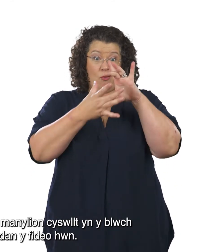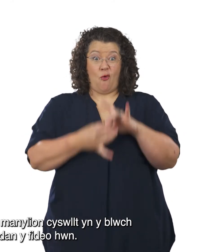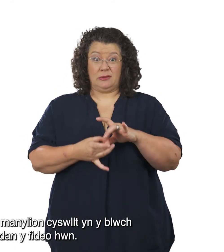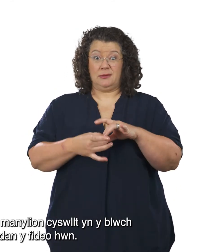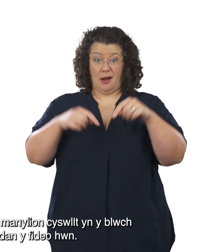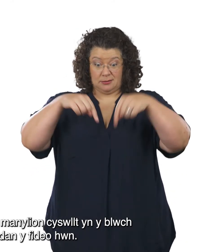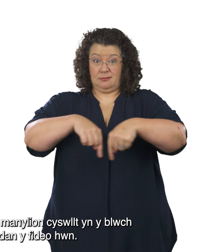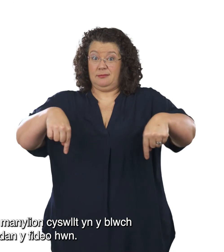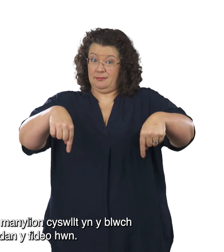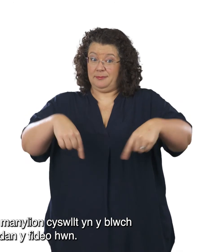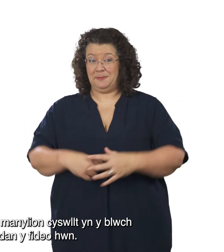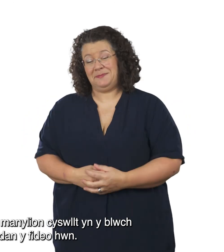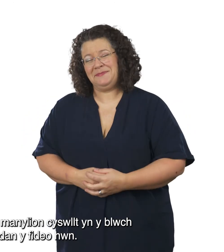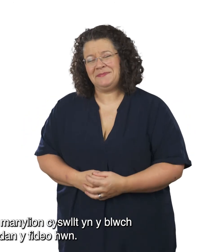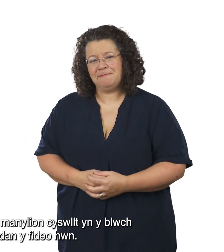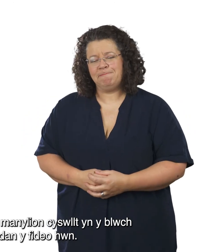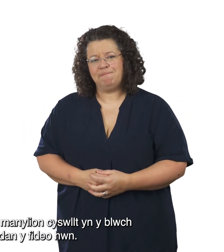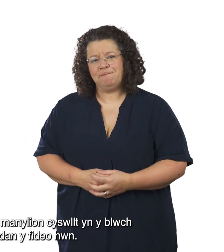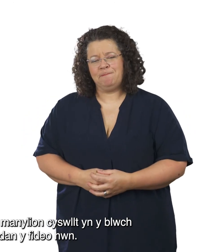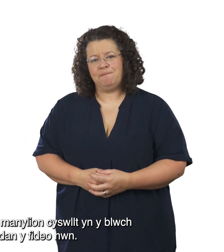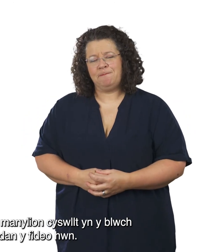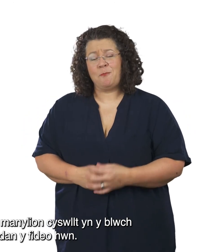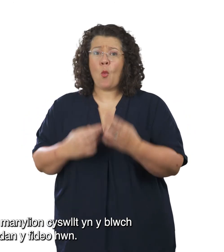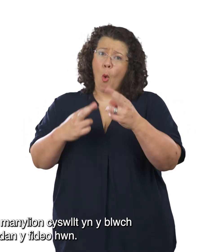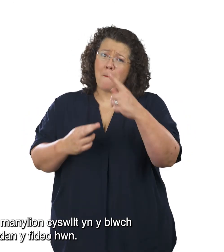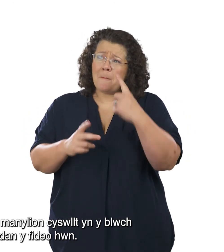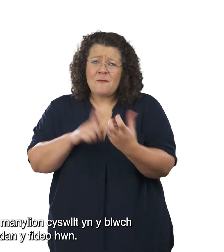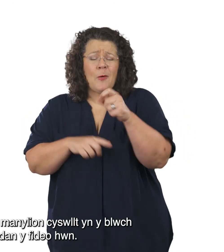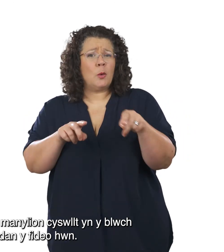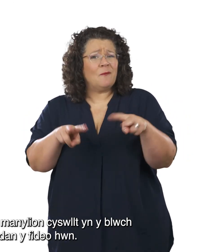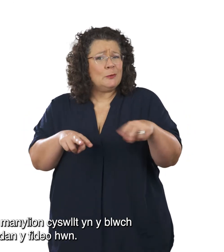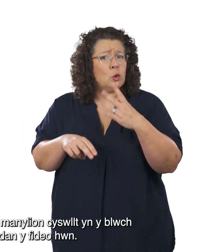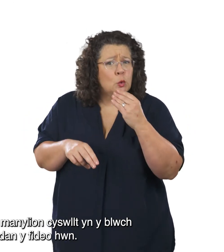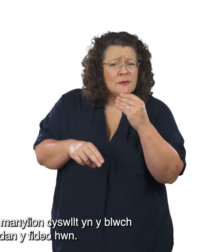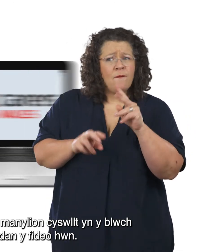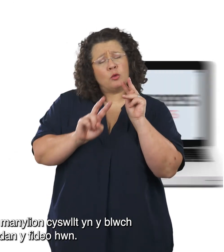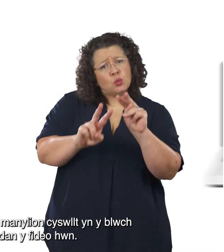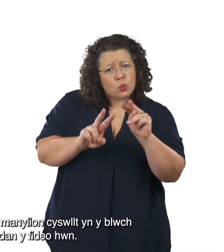Gallwch ddod o hyd i'n manylion cyswllt yn y blwch disgrifiad o dan y fideo hwn.